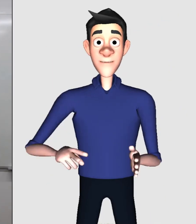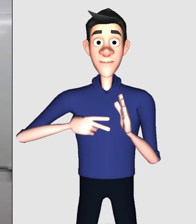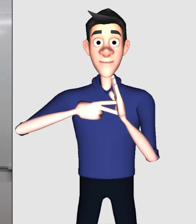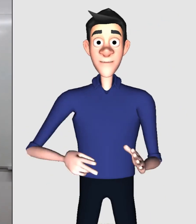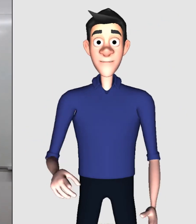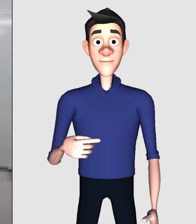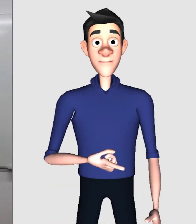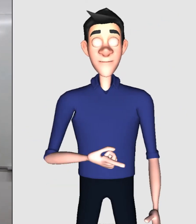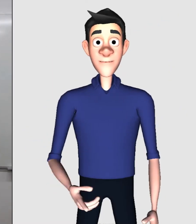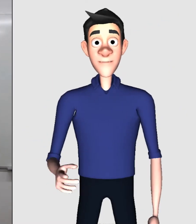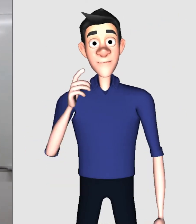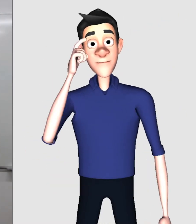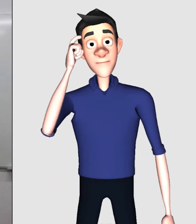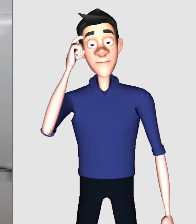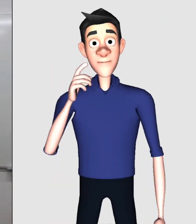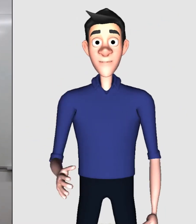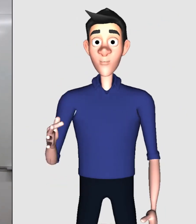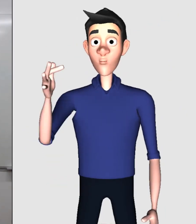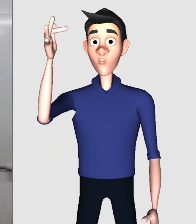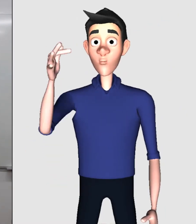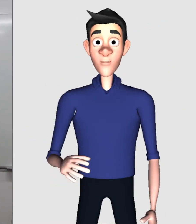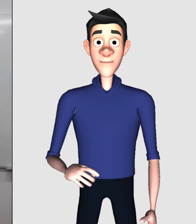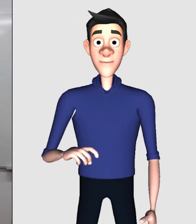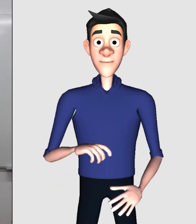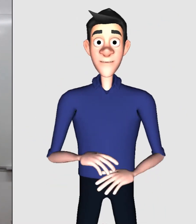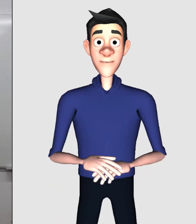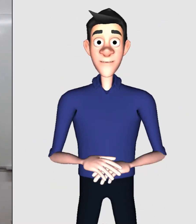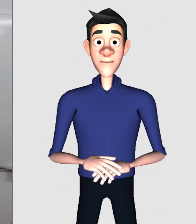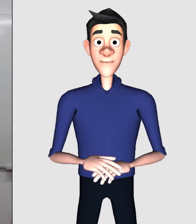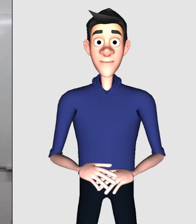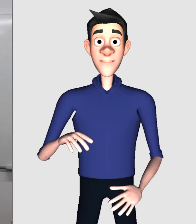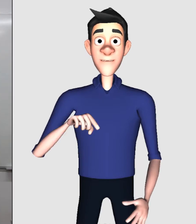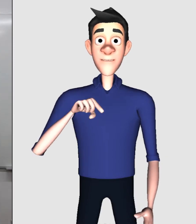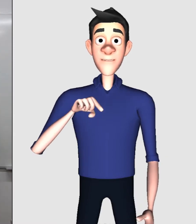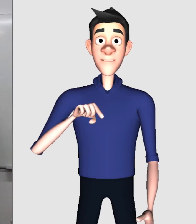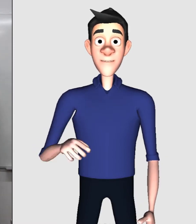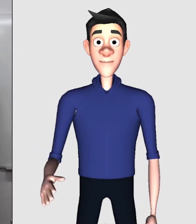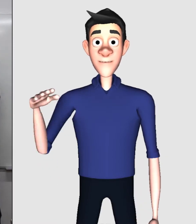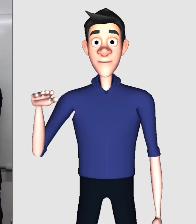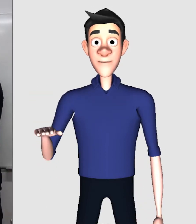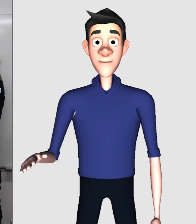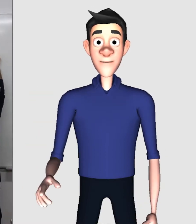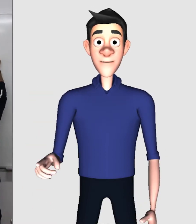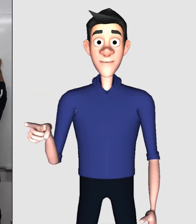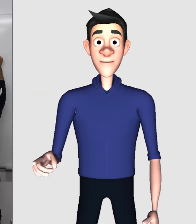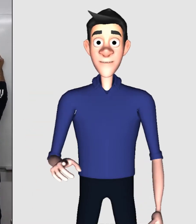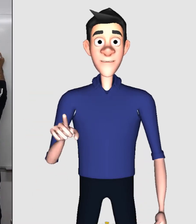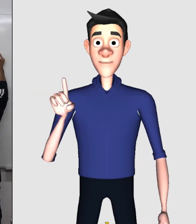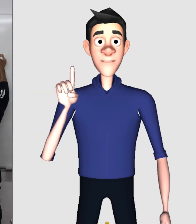Porque x1 e x2 é o que acontece aqui, tem que multiplicar isso por 2 Então vai ser: